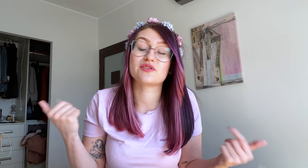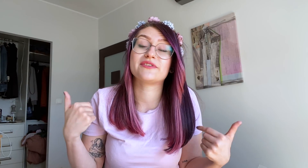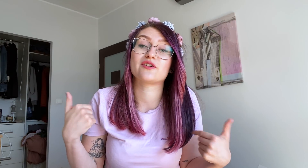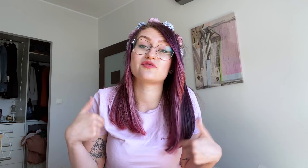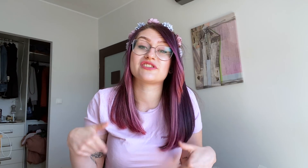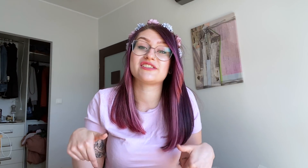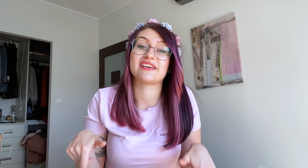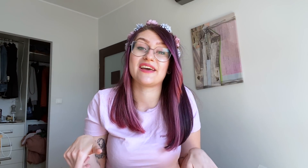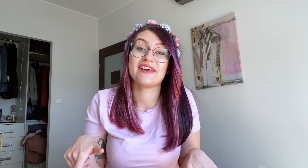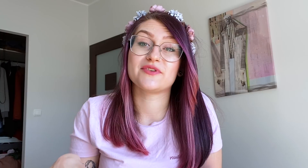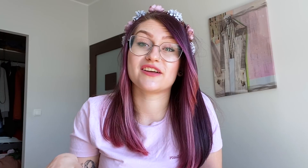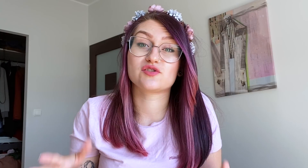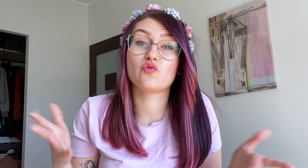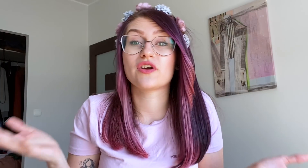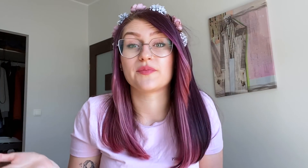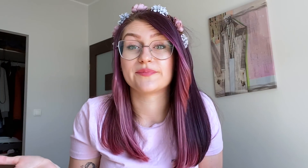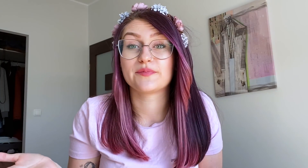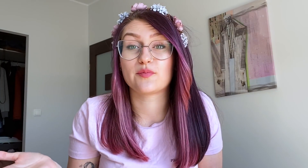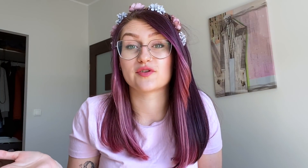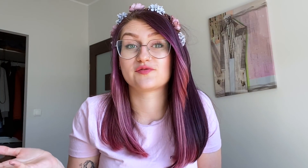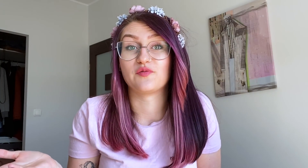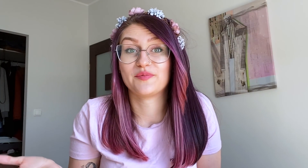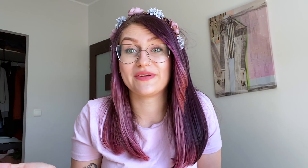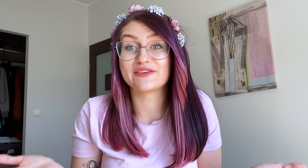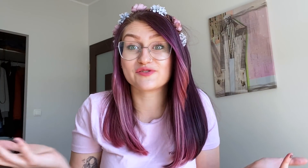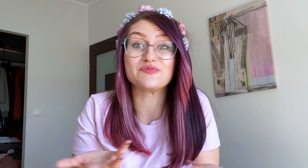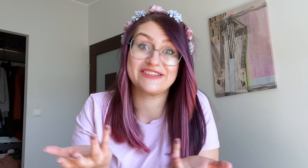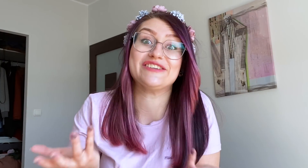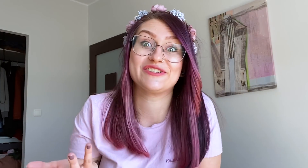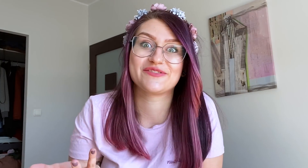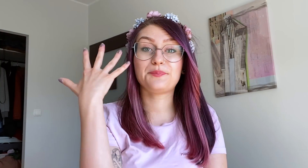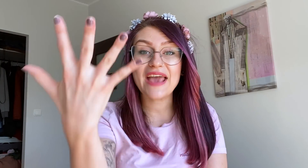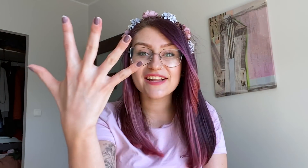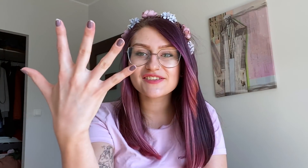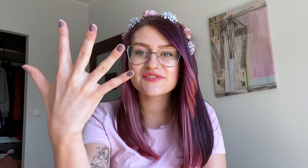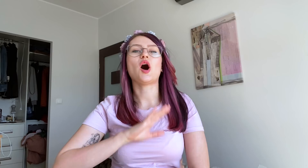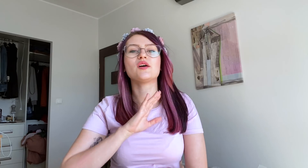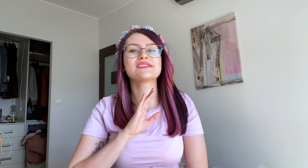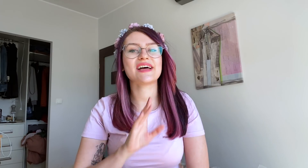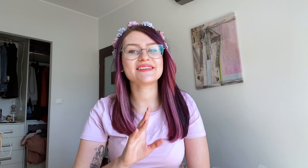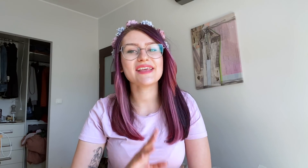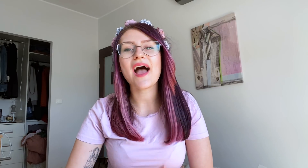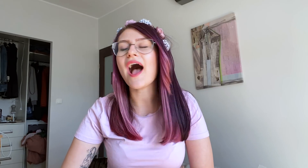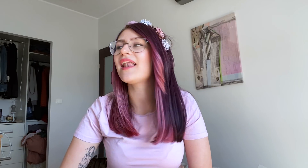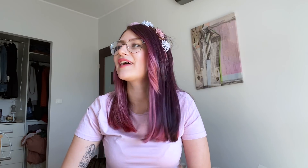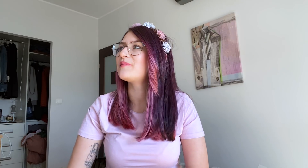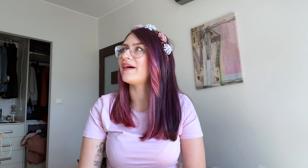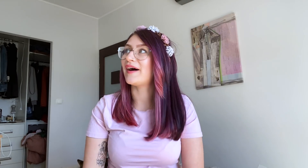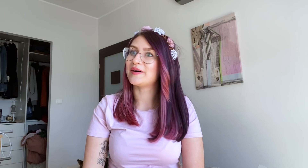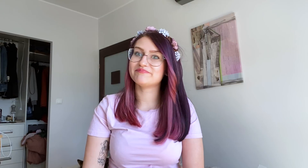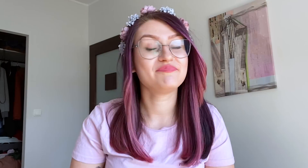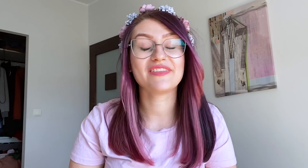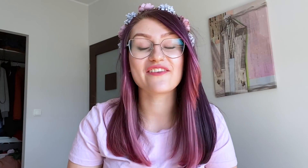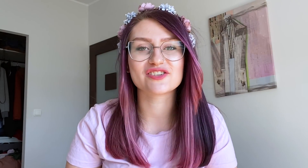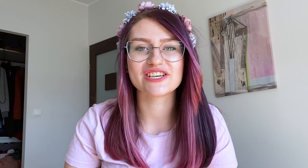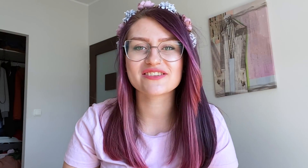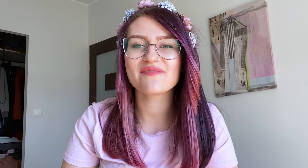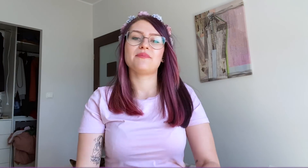żeby nauczyć się migać z Głuchymi po prostu. I rozumieć ich. Pięć! Ostatnie, ale chyba najważniejsze.